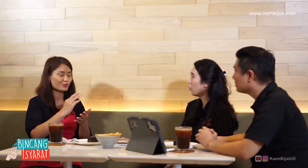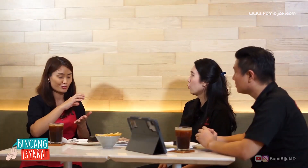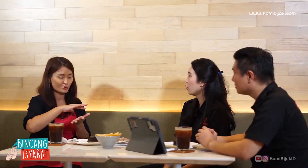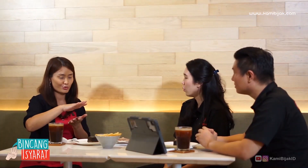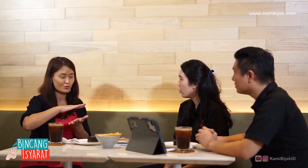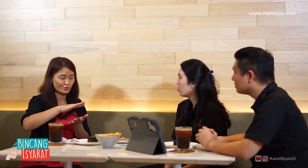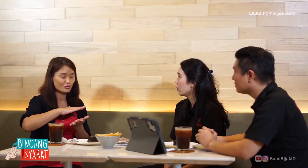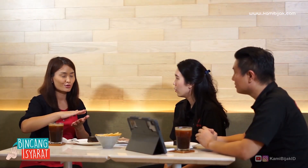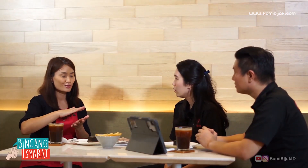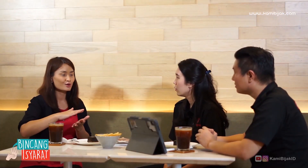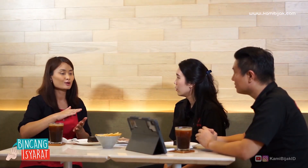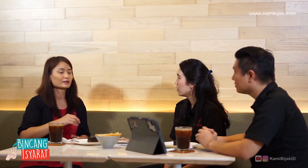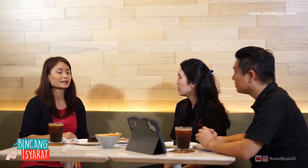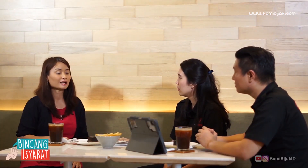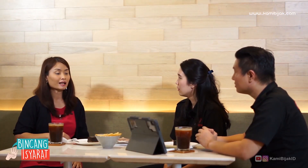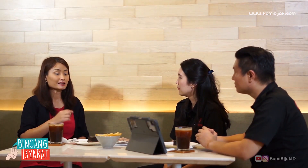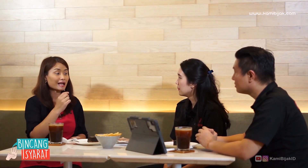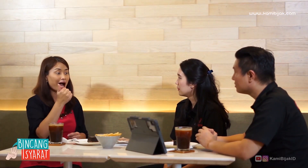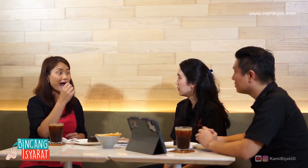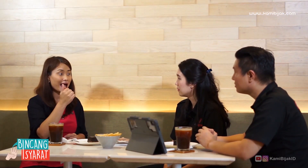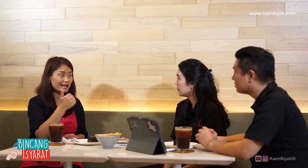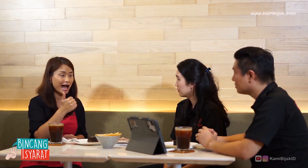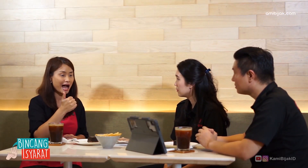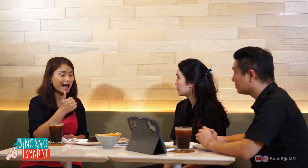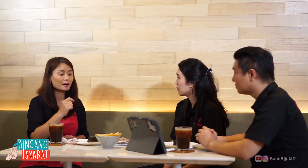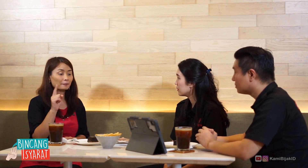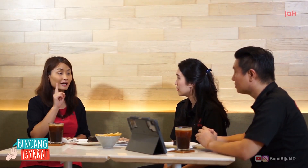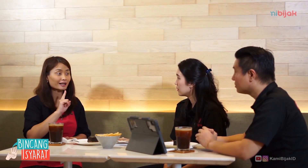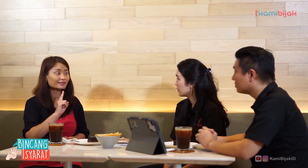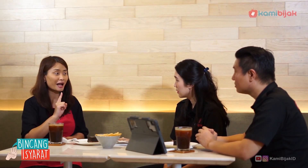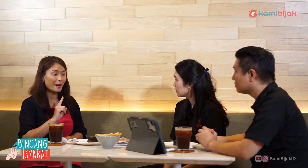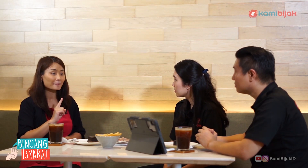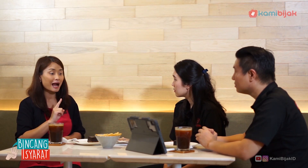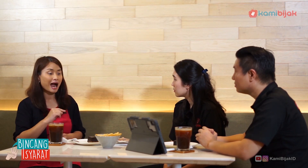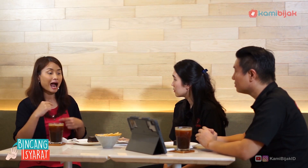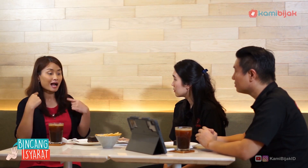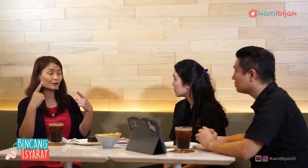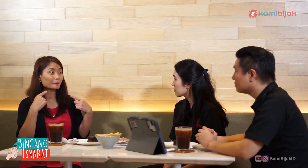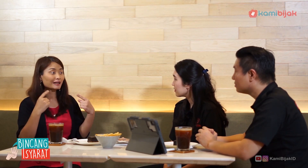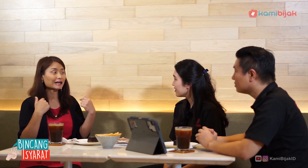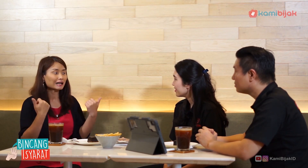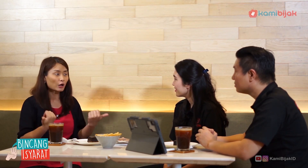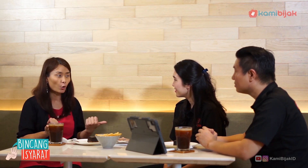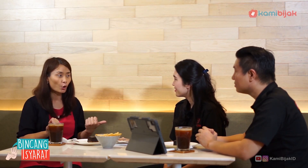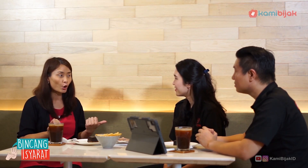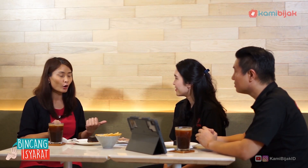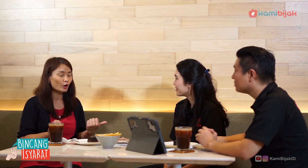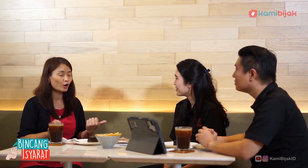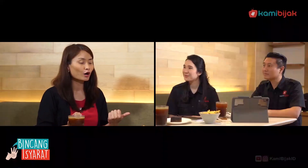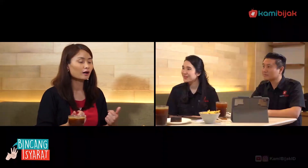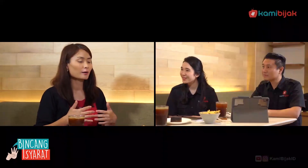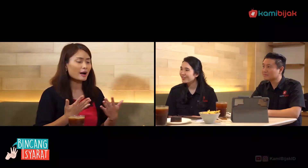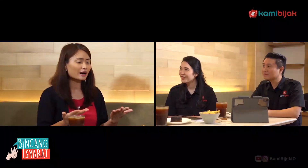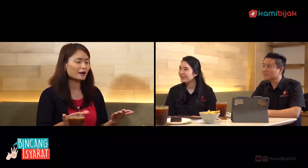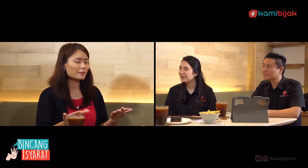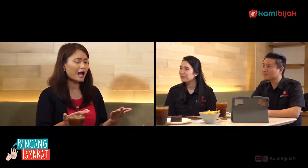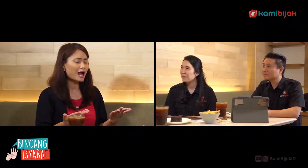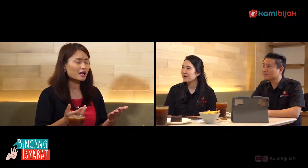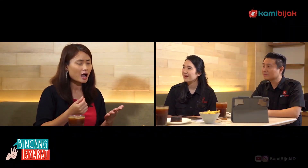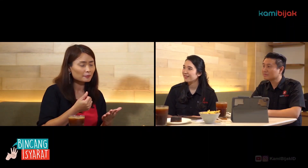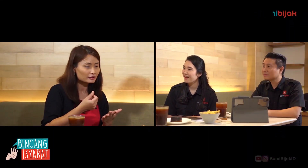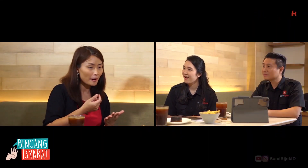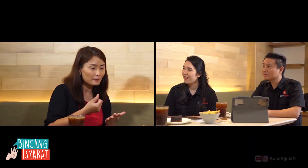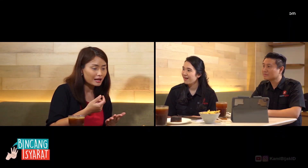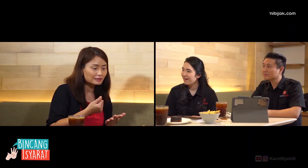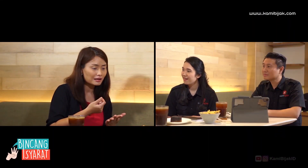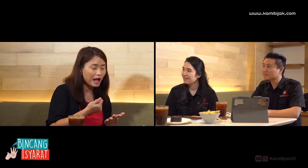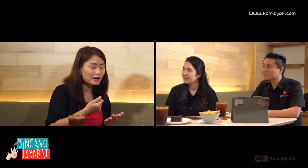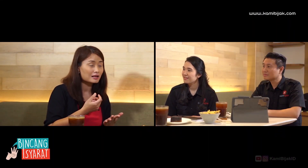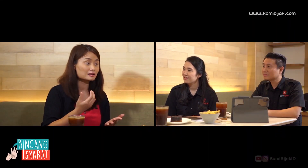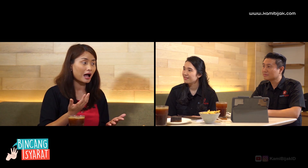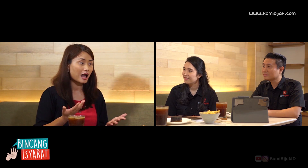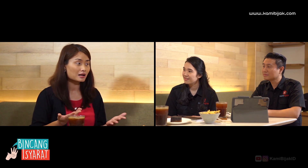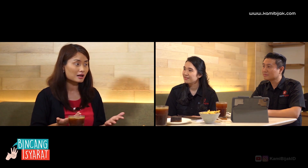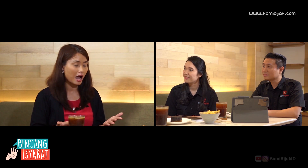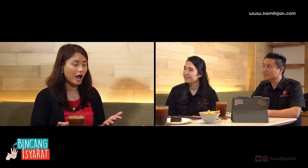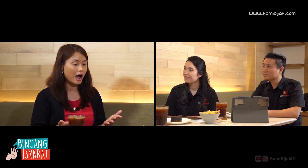cara pertama aku bingung bagaimana mendapatkan dana,